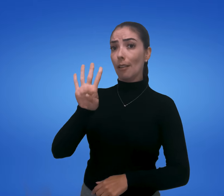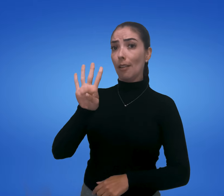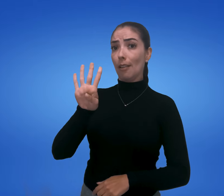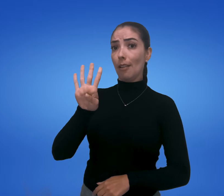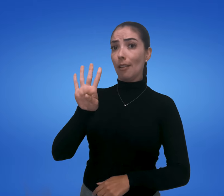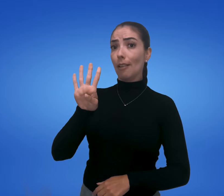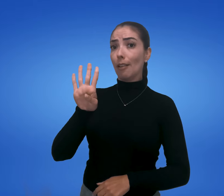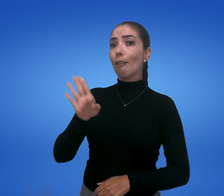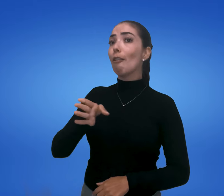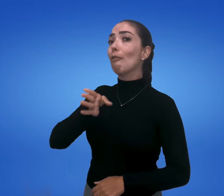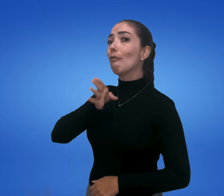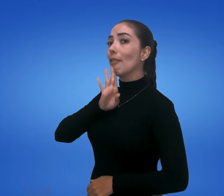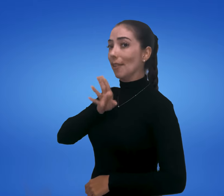"conhecer"